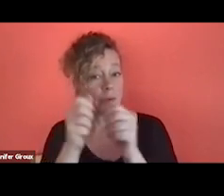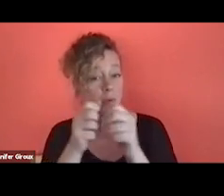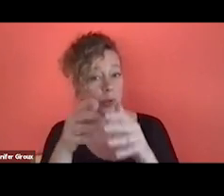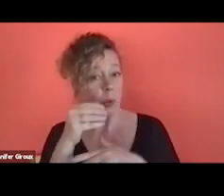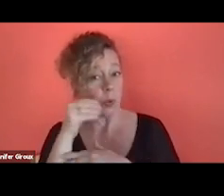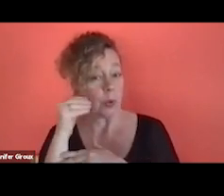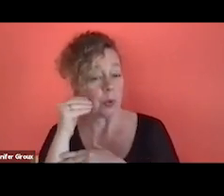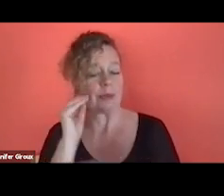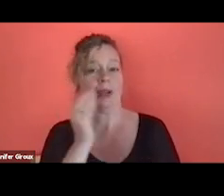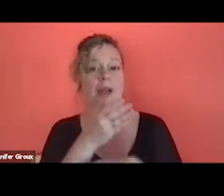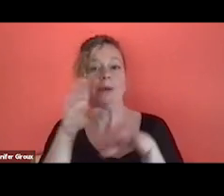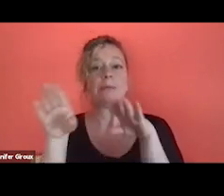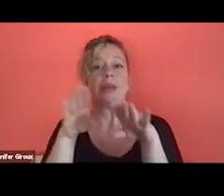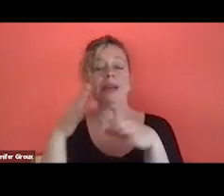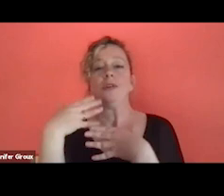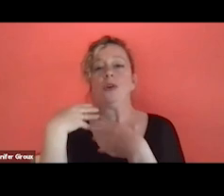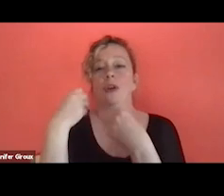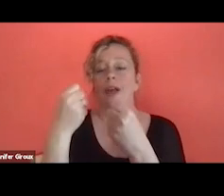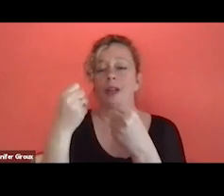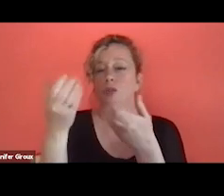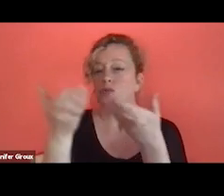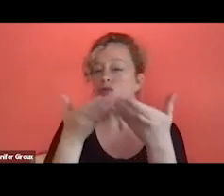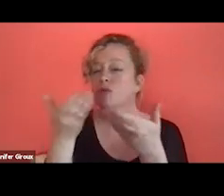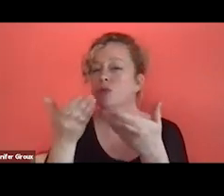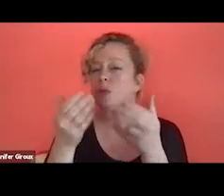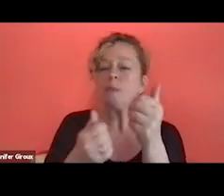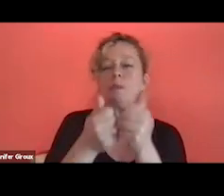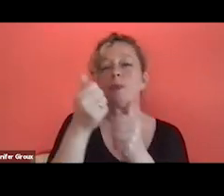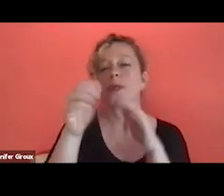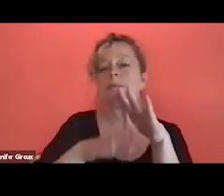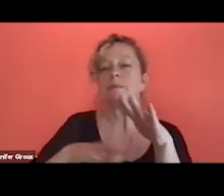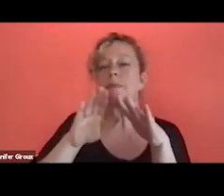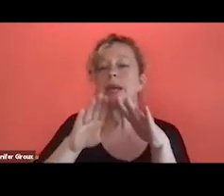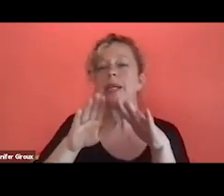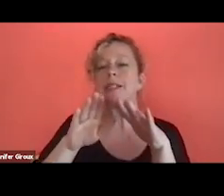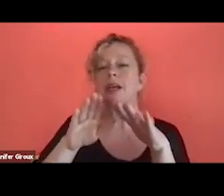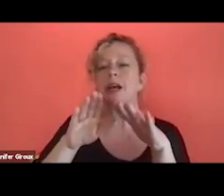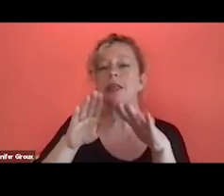Nuestros servicios de salud conductual se basan principalmente en nuestra clínica principal, el Centro de Salud Stout Street,